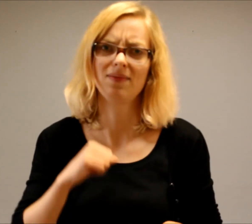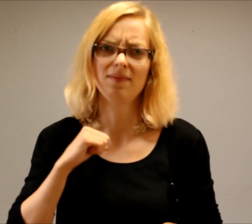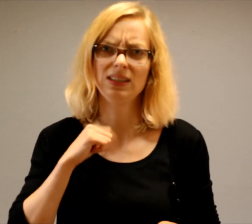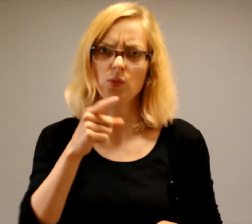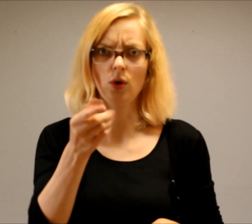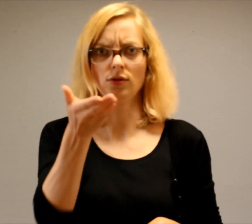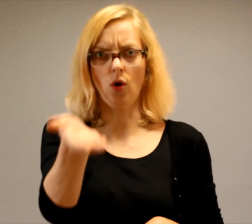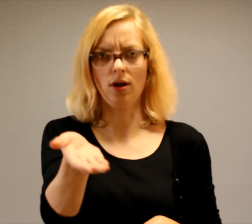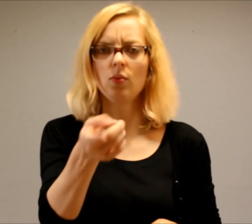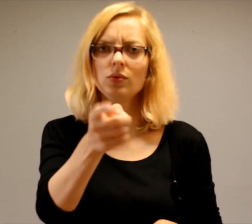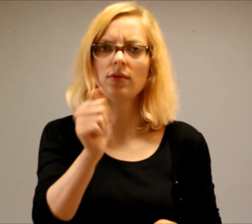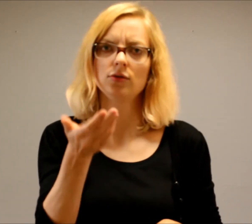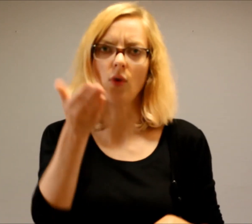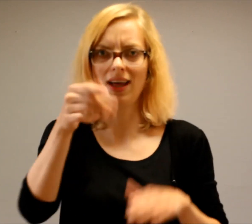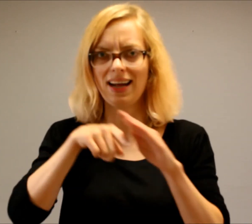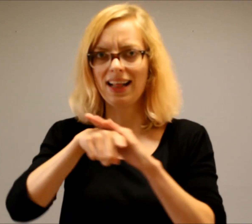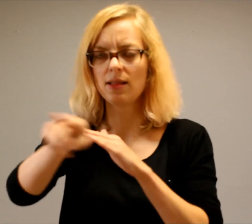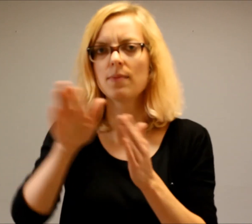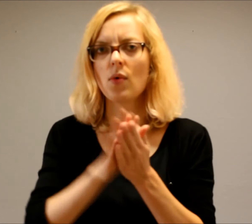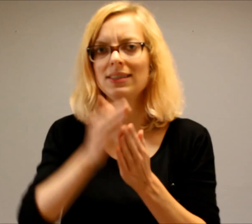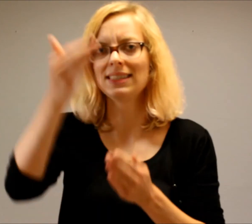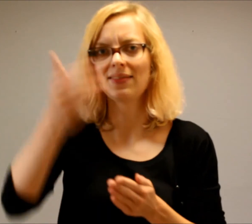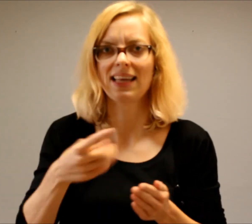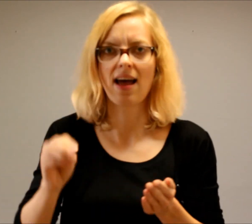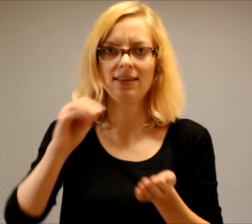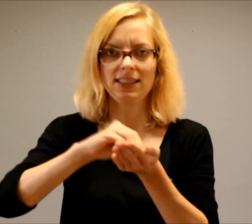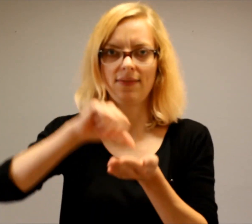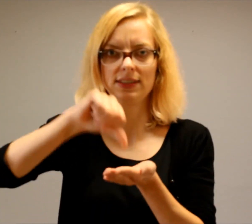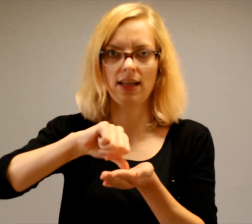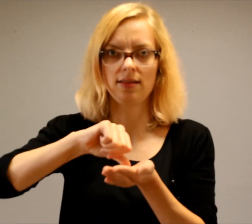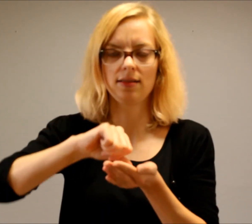Hvis du skal søke, skal du søke direkte på nettsiden til ExtraStiftelsen